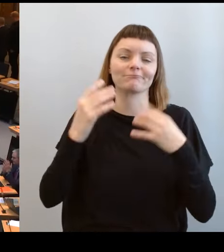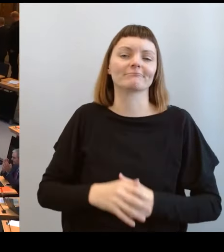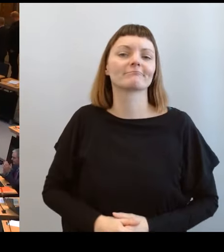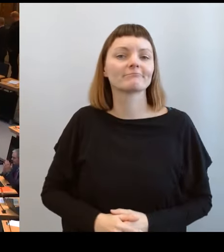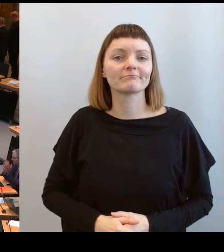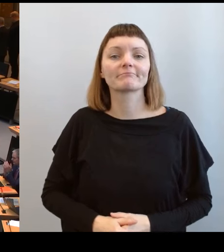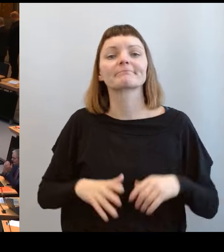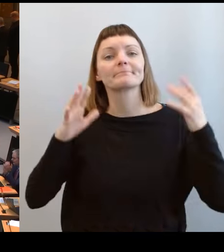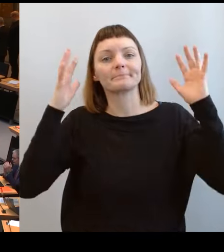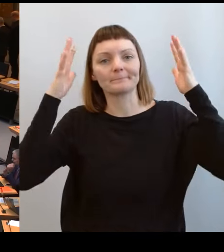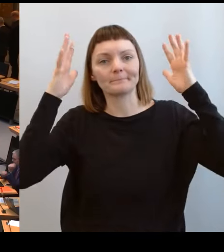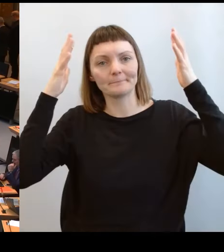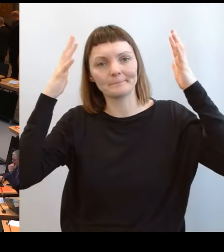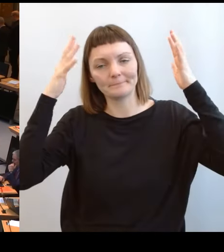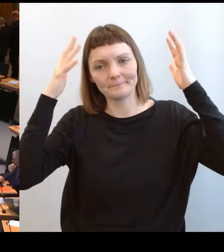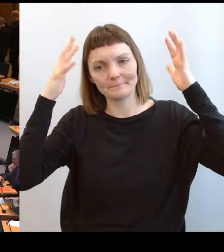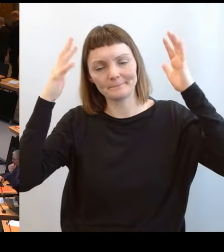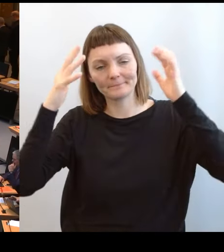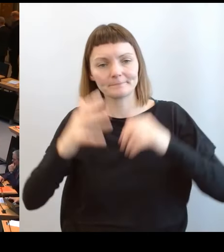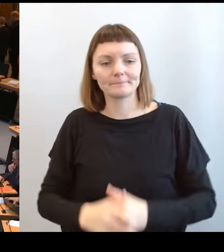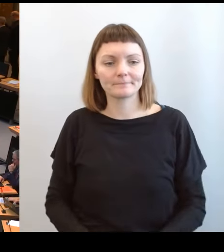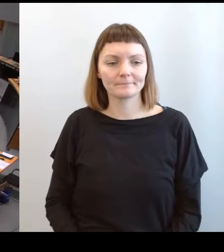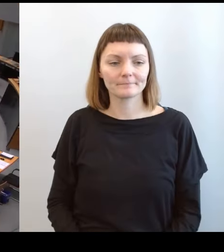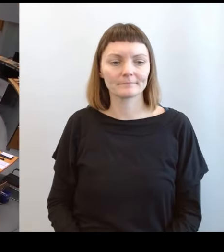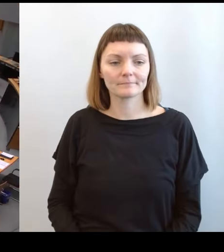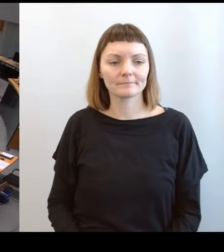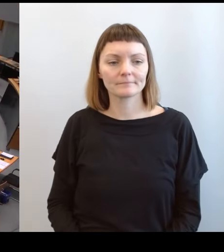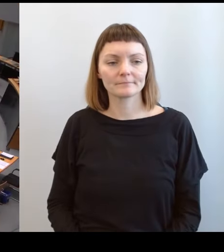(Rednerwechsel) Und es folgt dann für die AfD-Fraktion der Abgeordnete Herr Latsch.